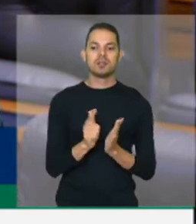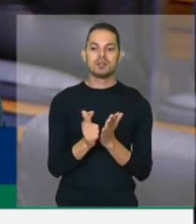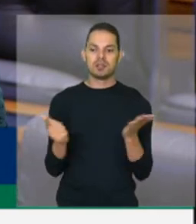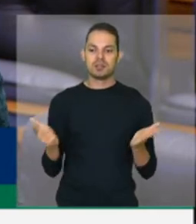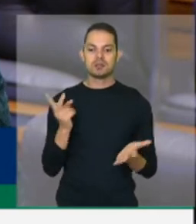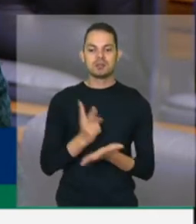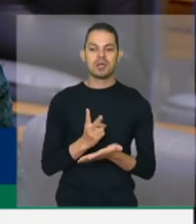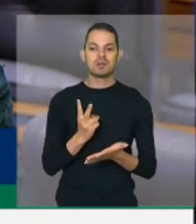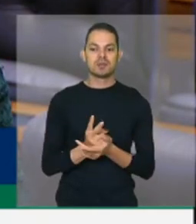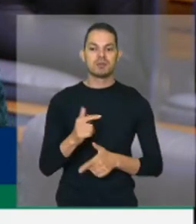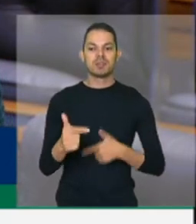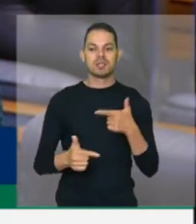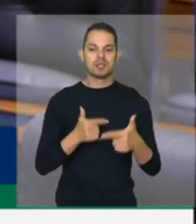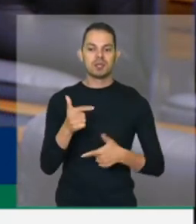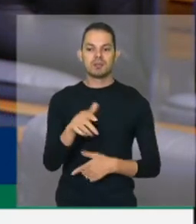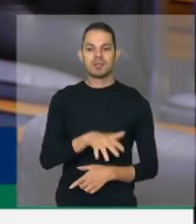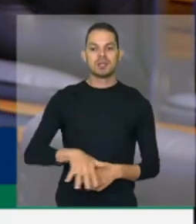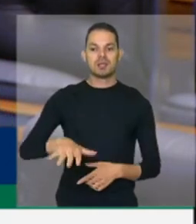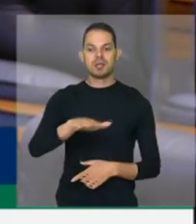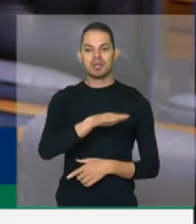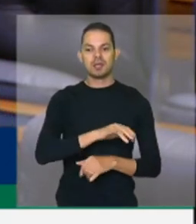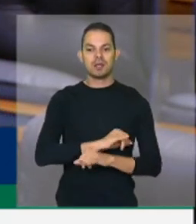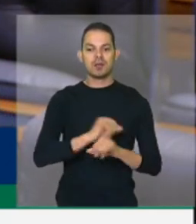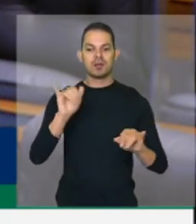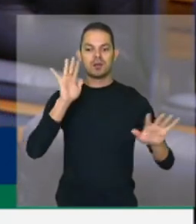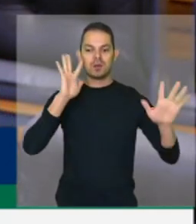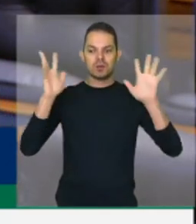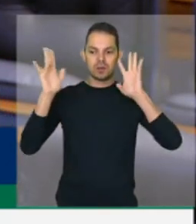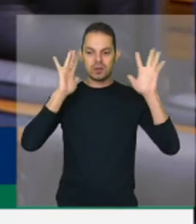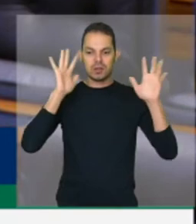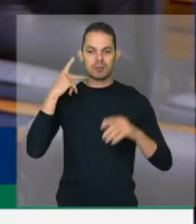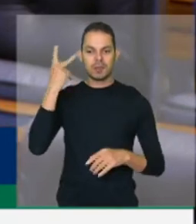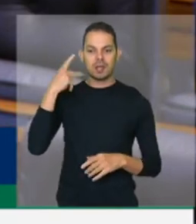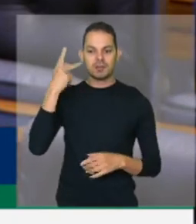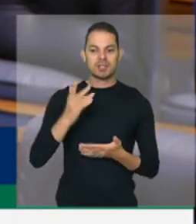SOCIAL. QUE SEMPRE ATUOU NA Á REA... FALANDO FAZENDO UMA PEQUENA REFLEXÃO, EU VI QUE ALGUNS PARLAMENTARES ESTIVERAM AQUI, SENHOR PRESIDENTE, E CRITICARAM A POSIÇÃO DE